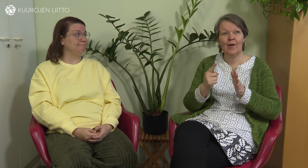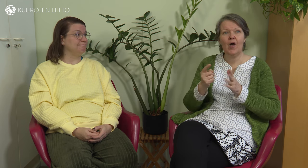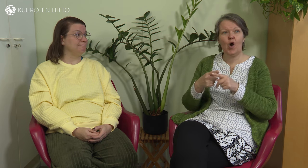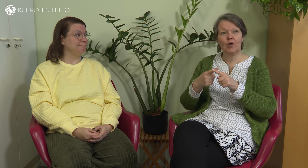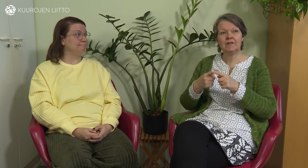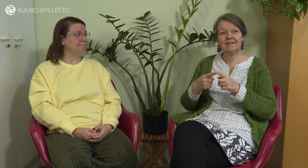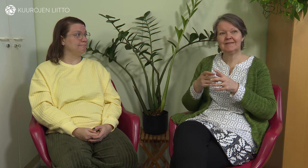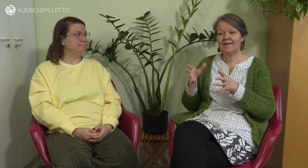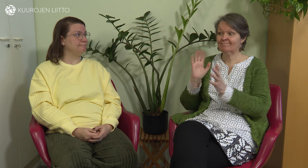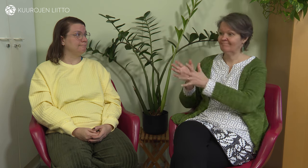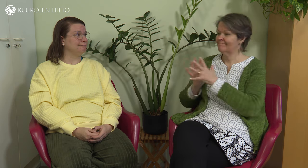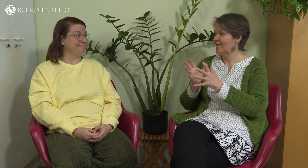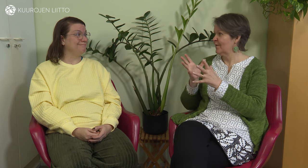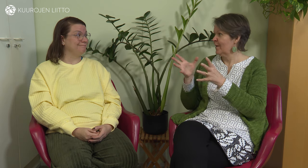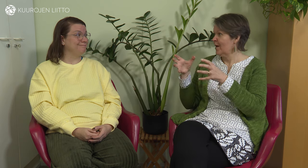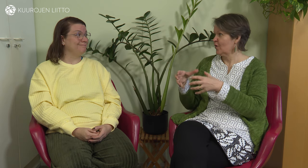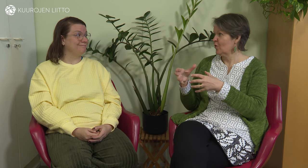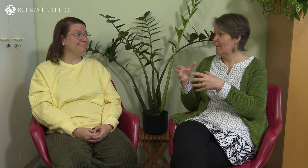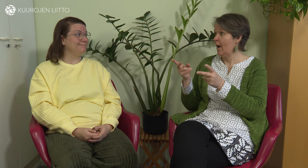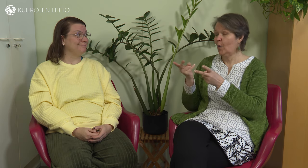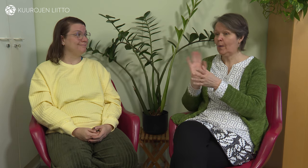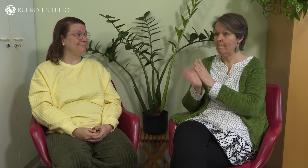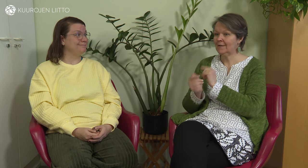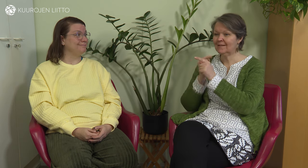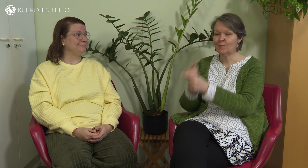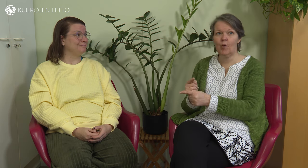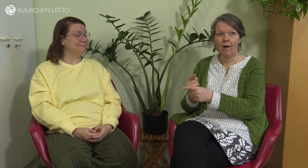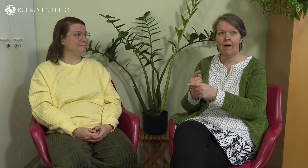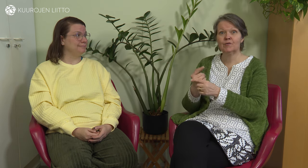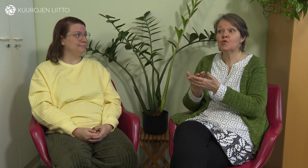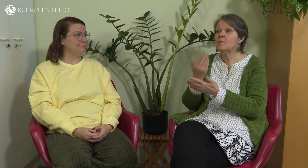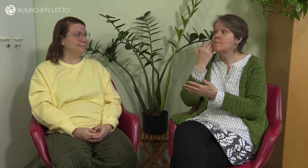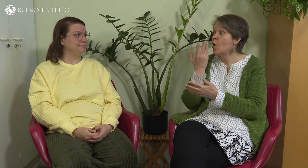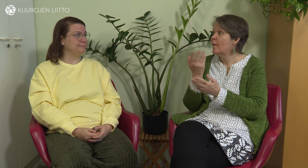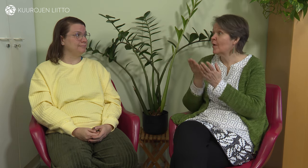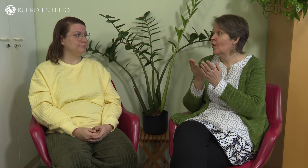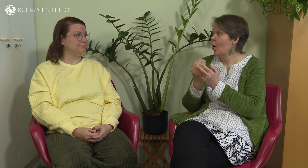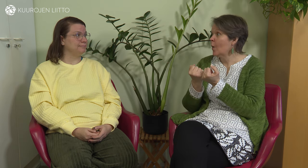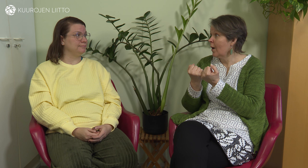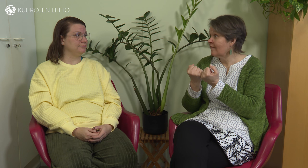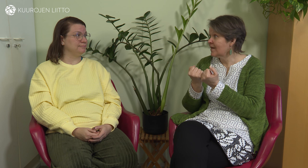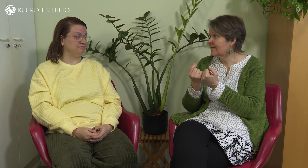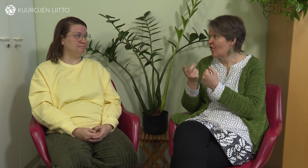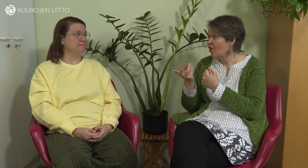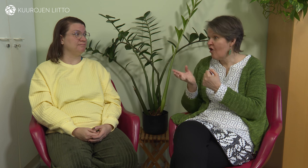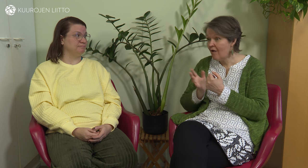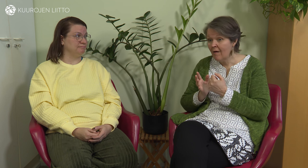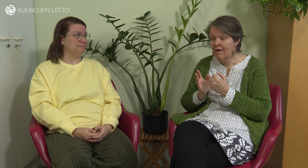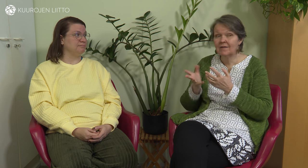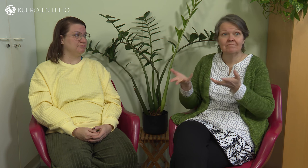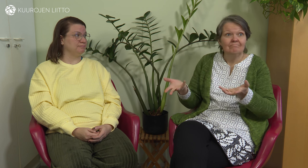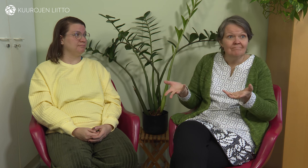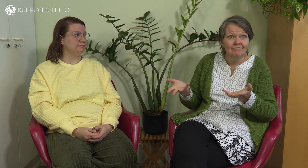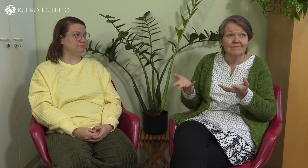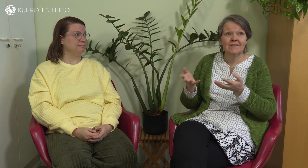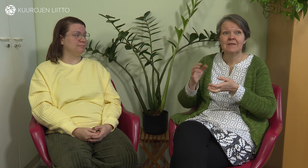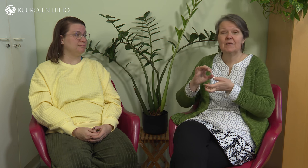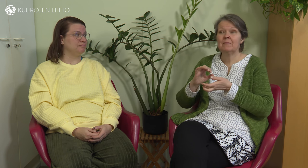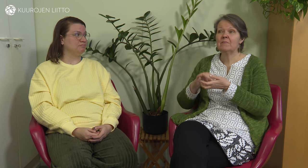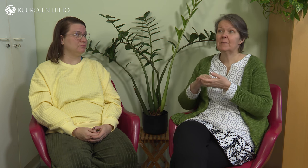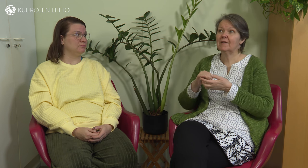Että hän pääsisi välillä viittomakieliseen ryhmään. Ryhmässä on todennäköisesti tulevia koulukavereita.